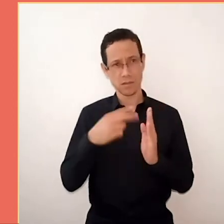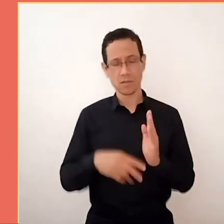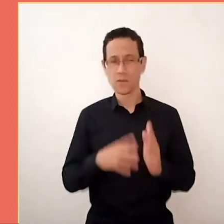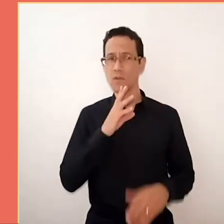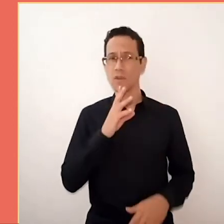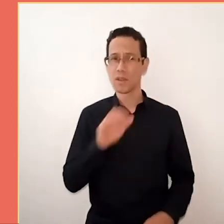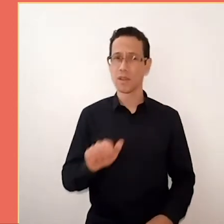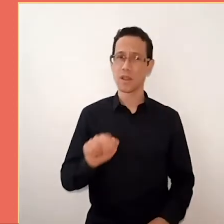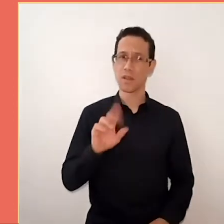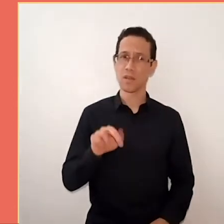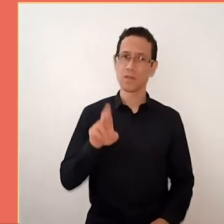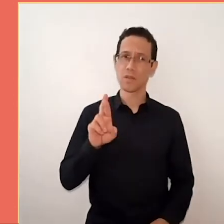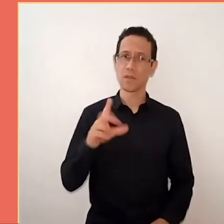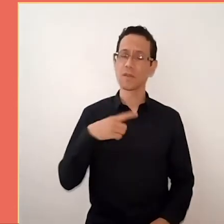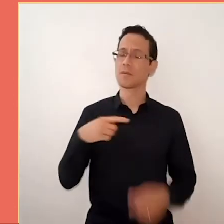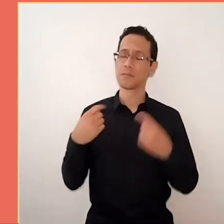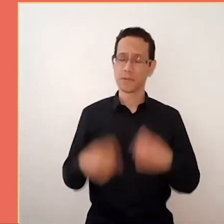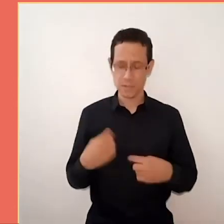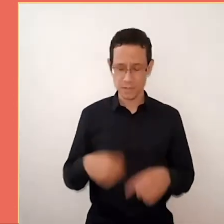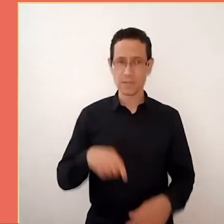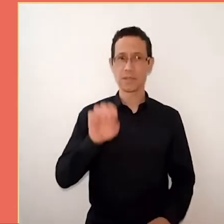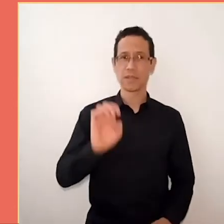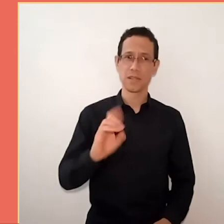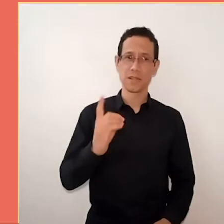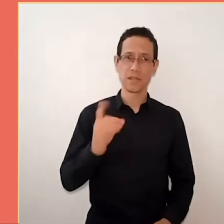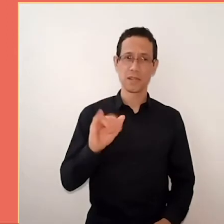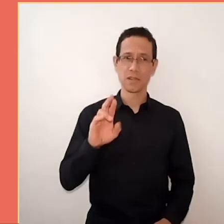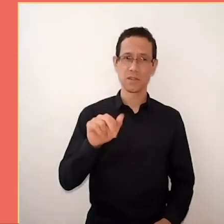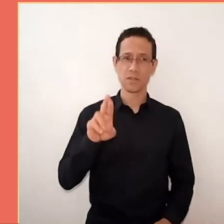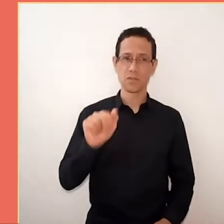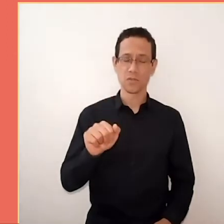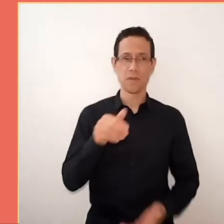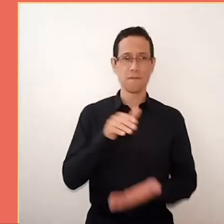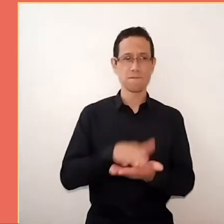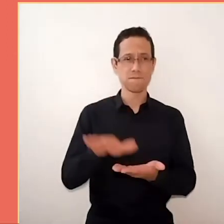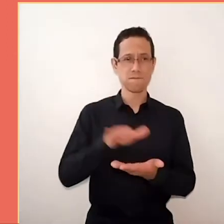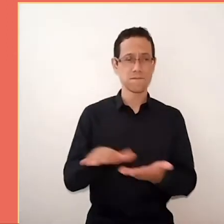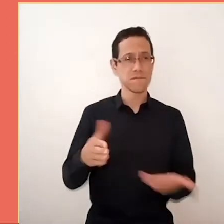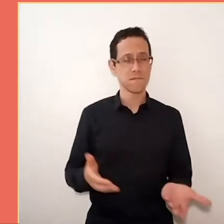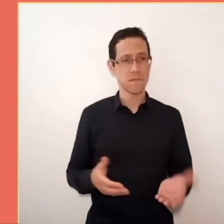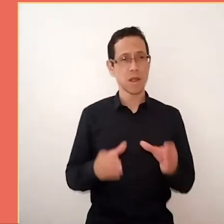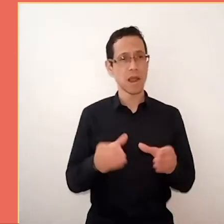ela precisa distinguir editora ruim de editora boa. Ela precisa olhar para a capa do livro e já perceber pelo nome do autor,